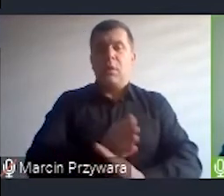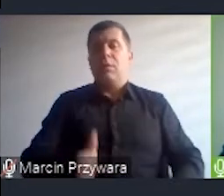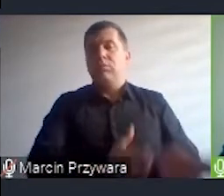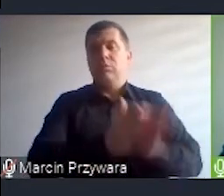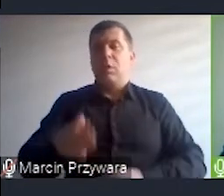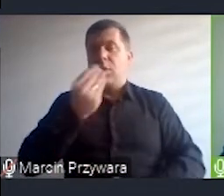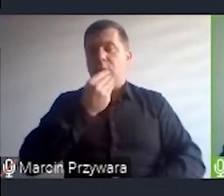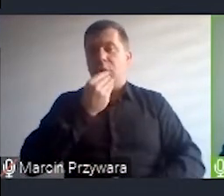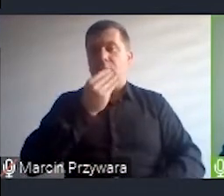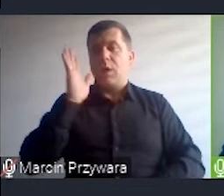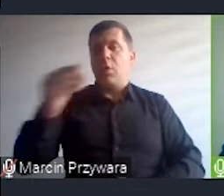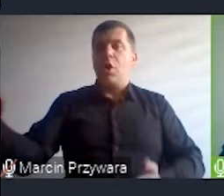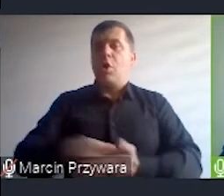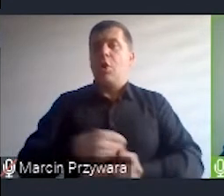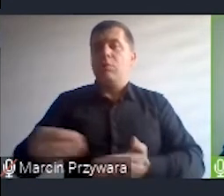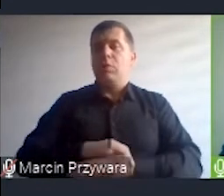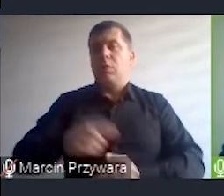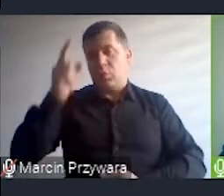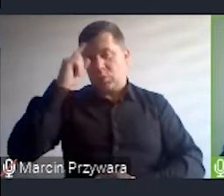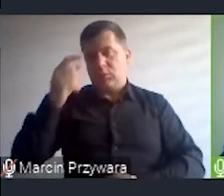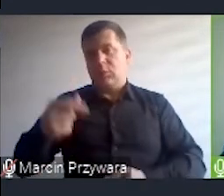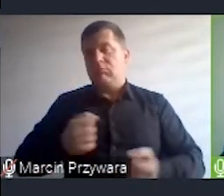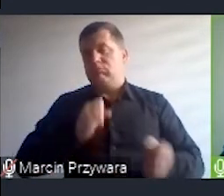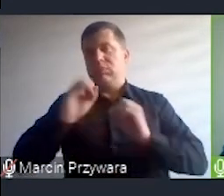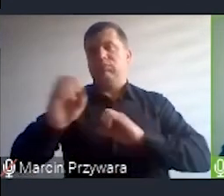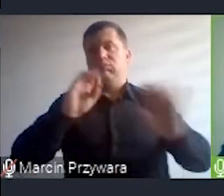które później odpłatnie, normalnie komercyjnie były dostarczane.